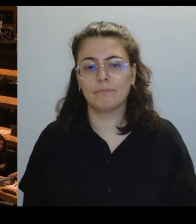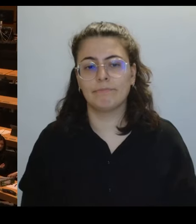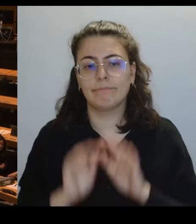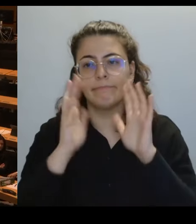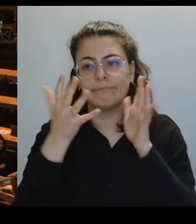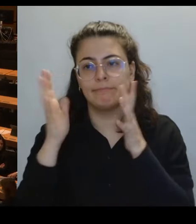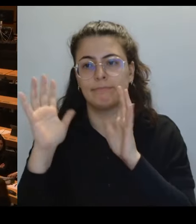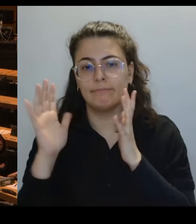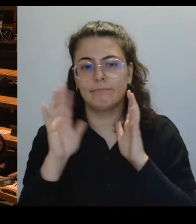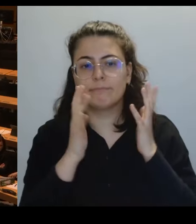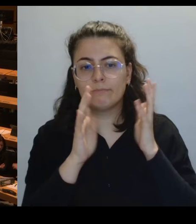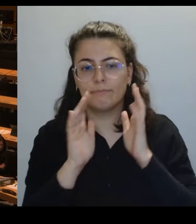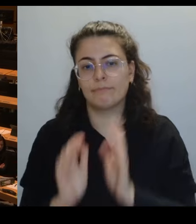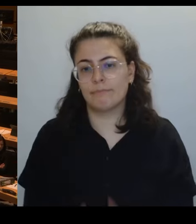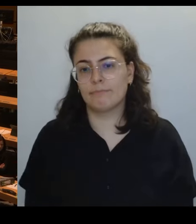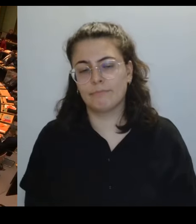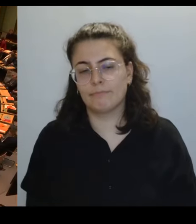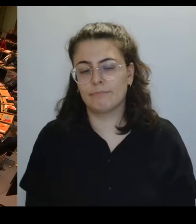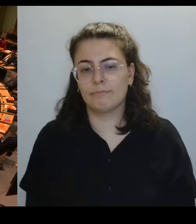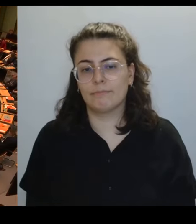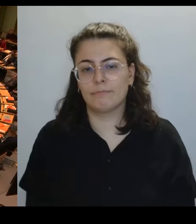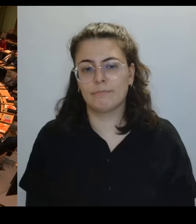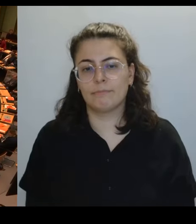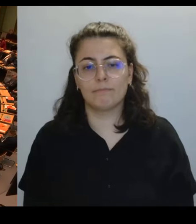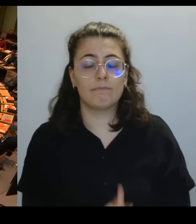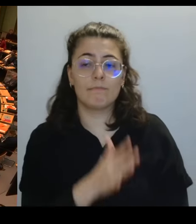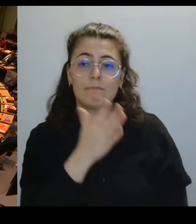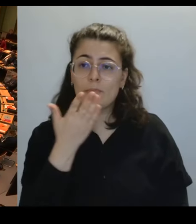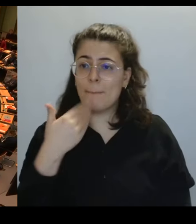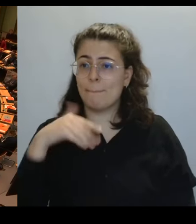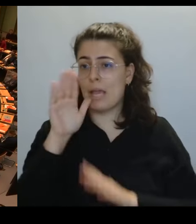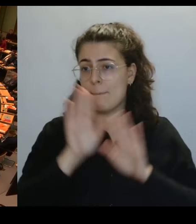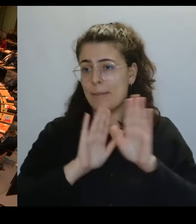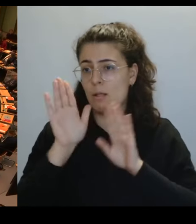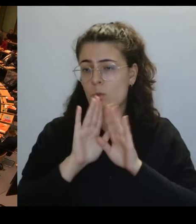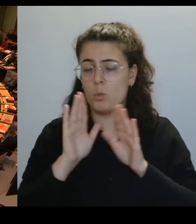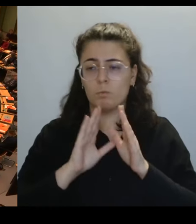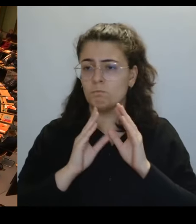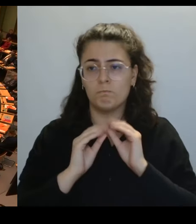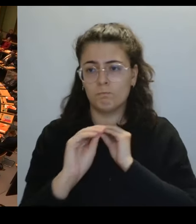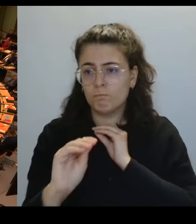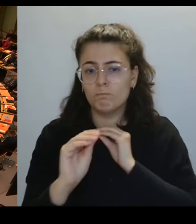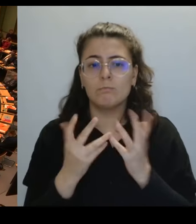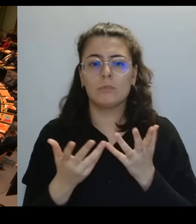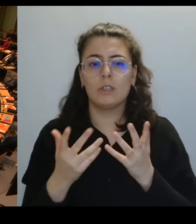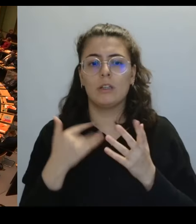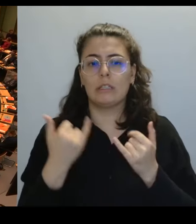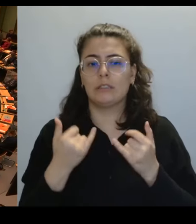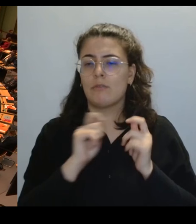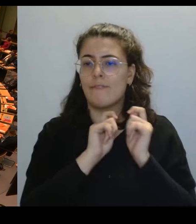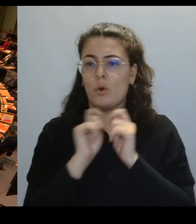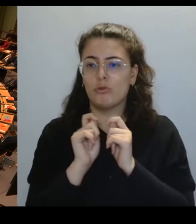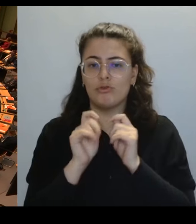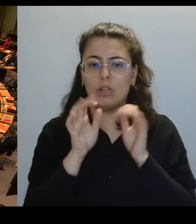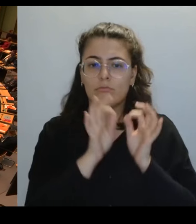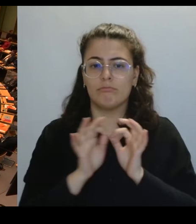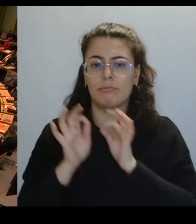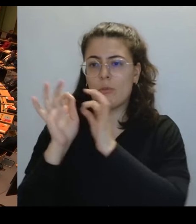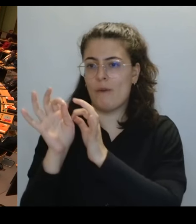(Rednerwechsel) Weitere Wortmeldungen liegen nicht vor. Vorgeschlagen wird hier die Überweisung des Antrags federführend an den Ausschuss für Arbeit und Soziales und mit beratend